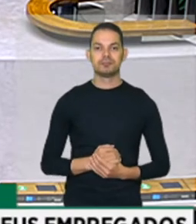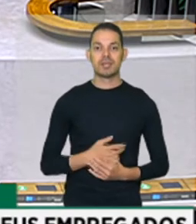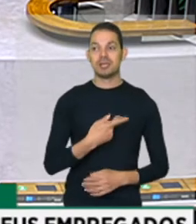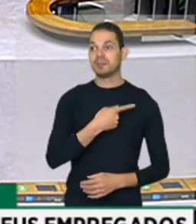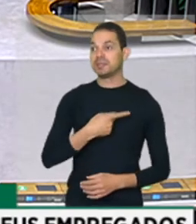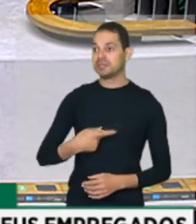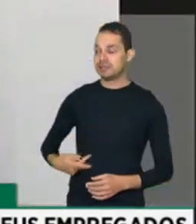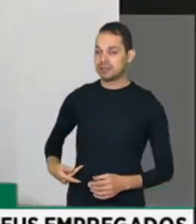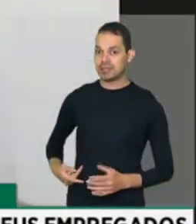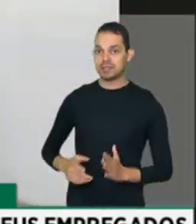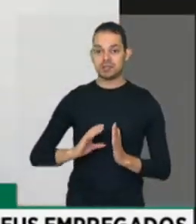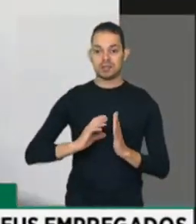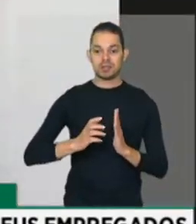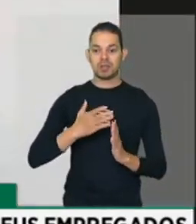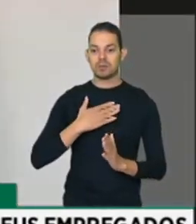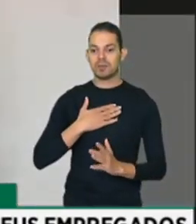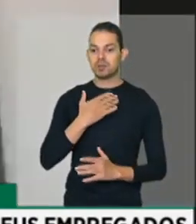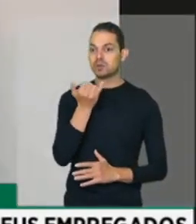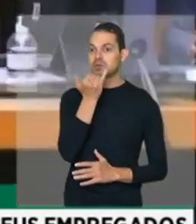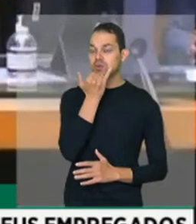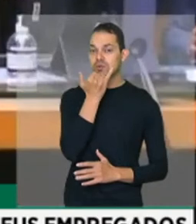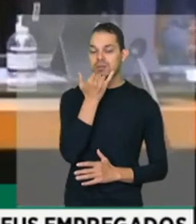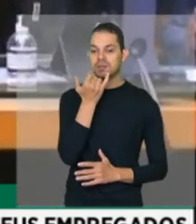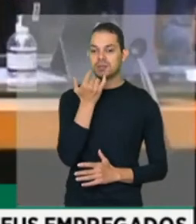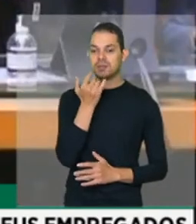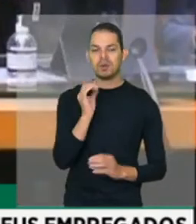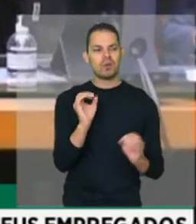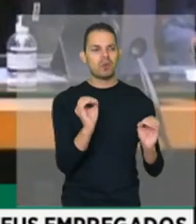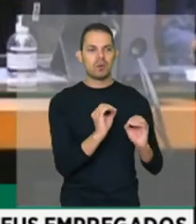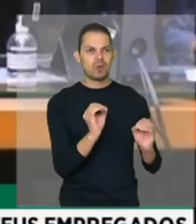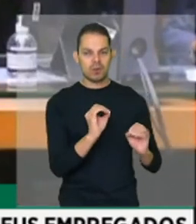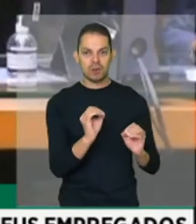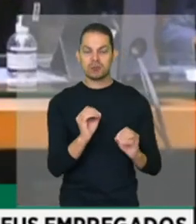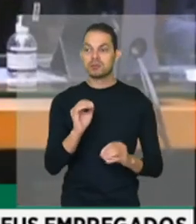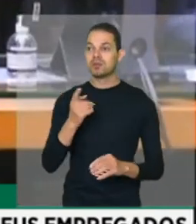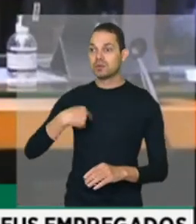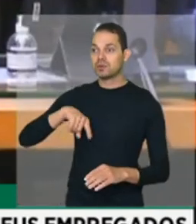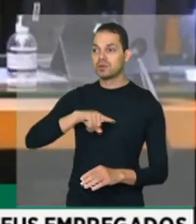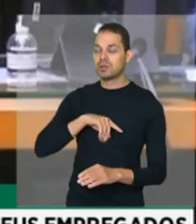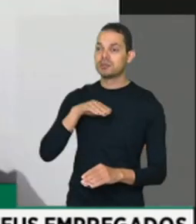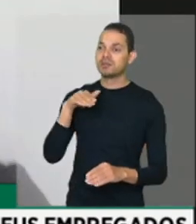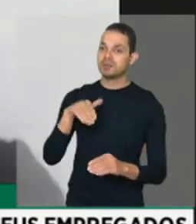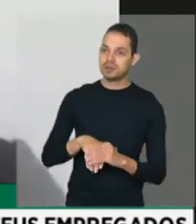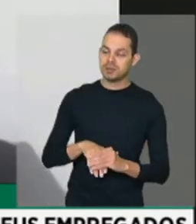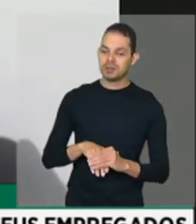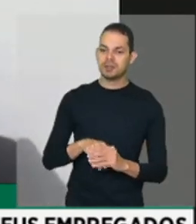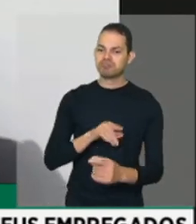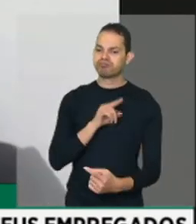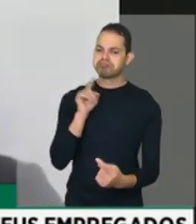SIM. CIDADANIA. PV? [DEPUTADO]: SENHOR PRESIDENTE, HORA O CIDADANIA... [PRESIDENTE]: POIS NÃO.